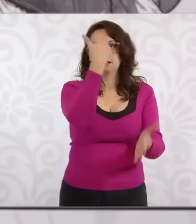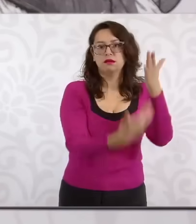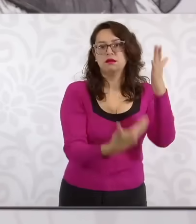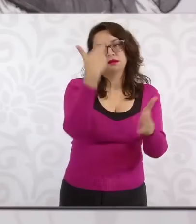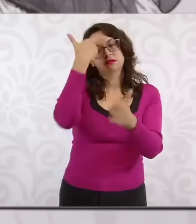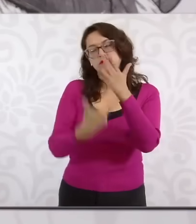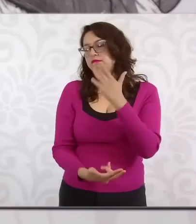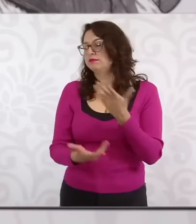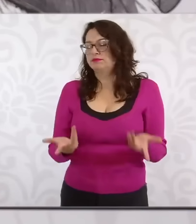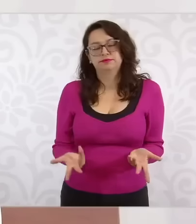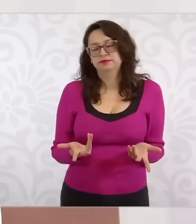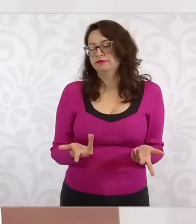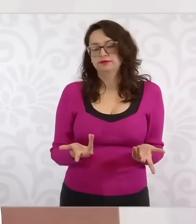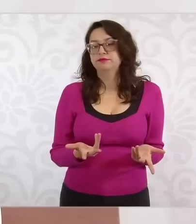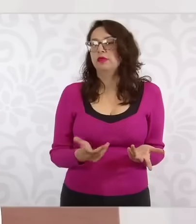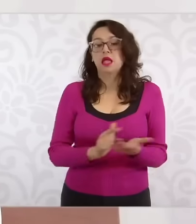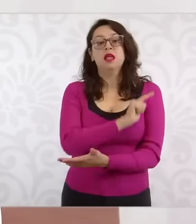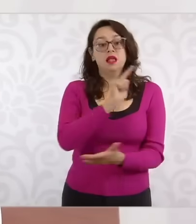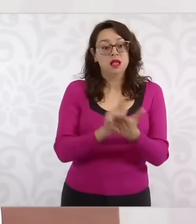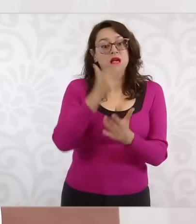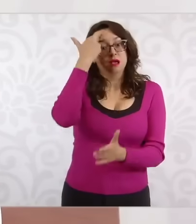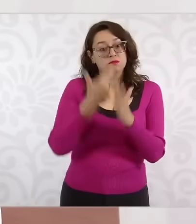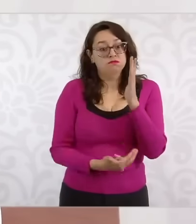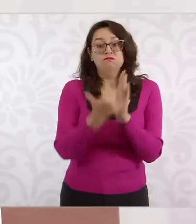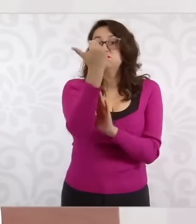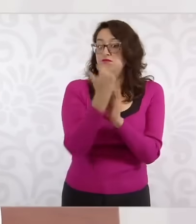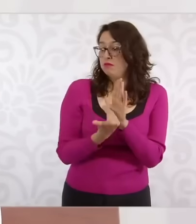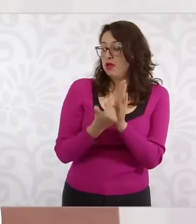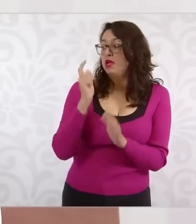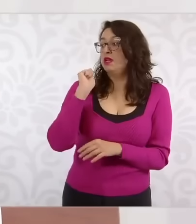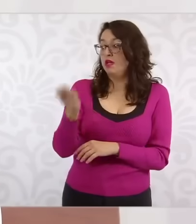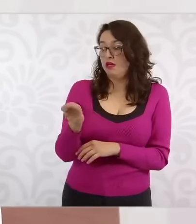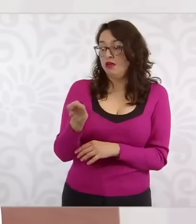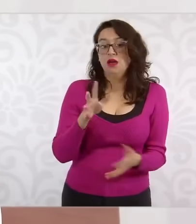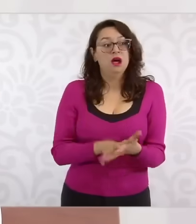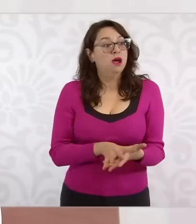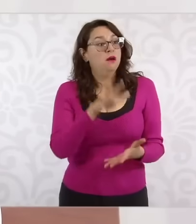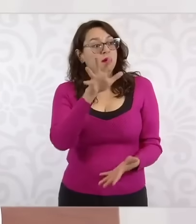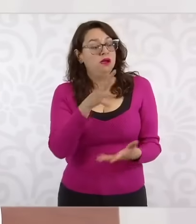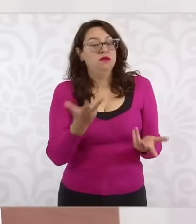Entonces, la disminución de delitos es una muestra de que la atención a las causas que ahora vamos a